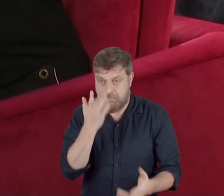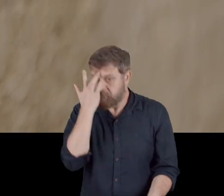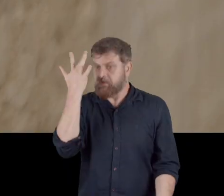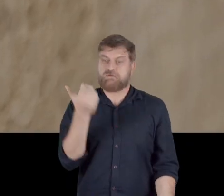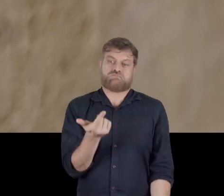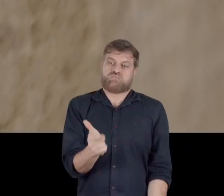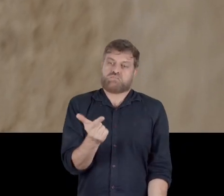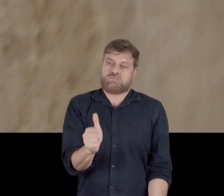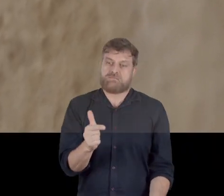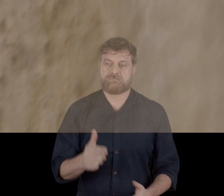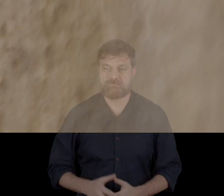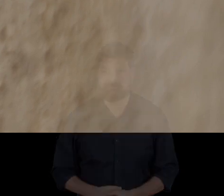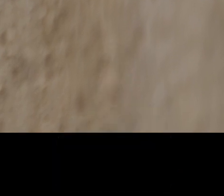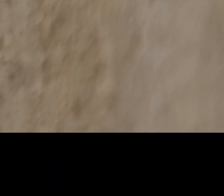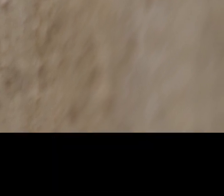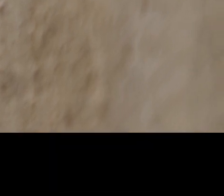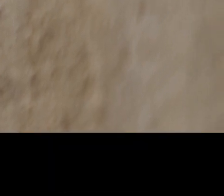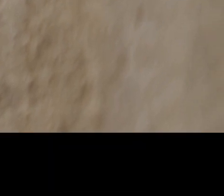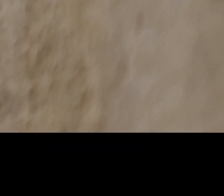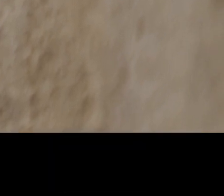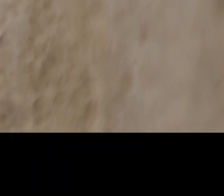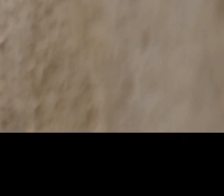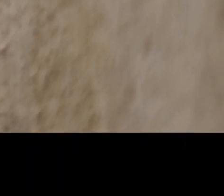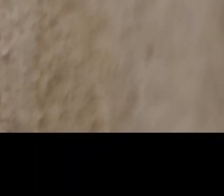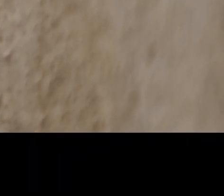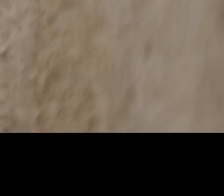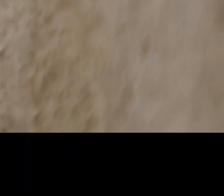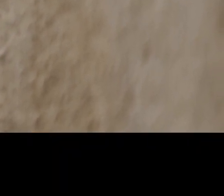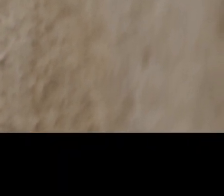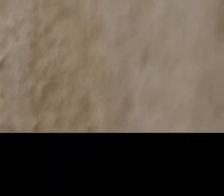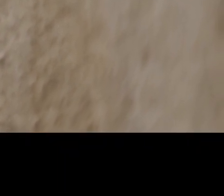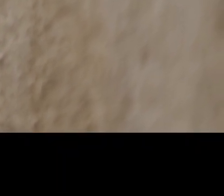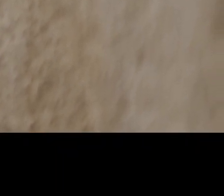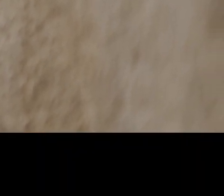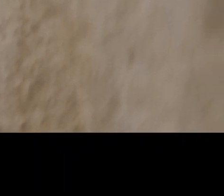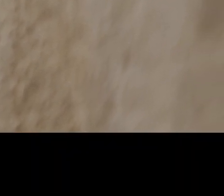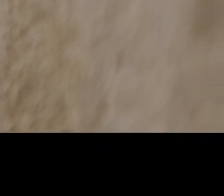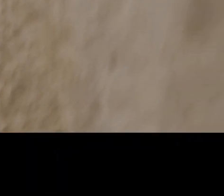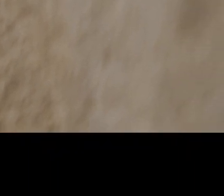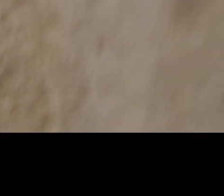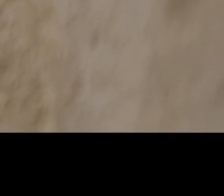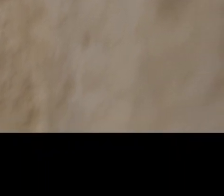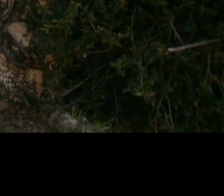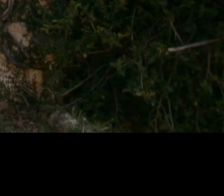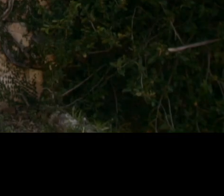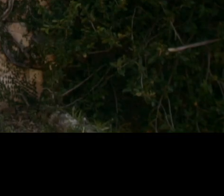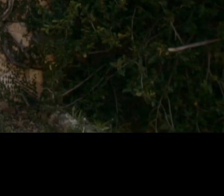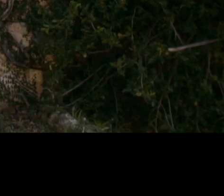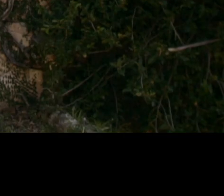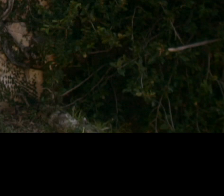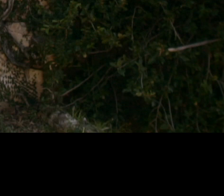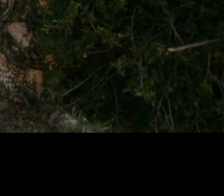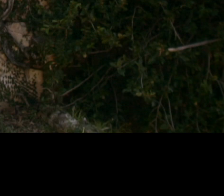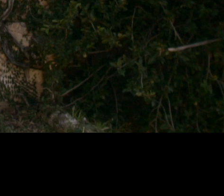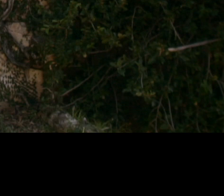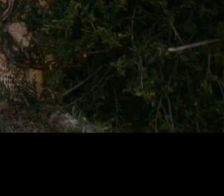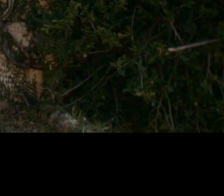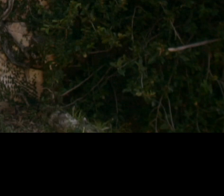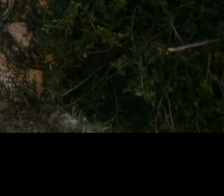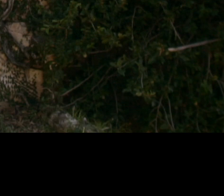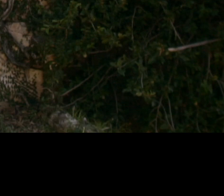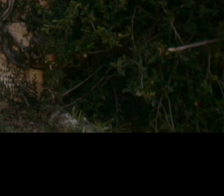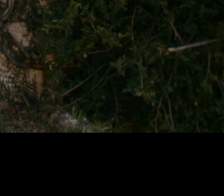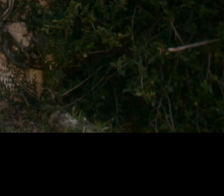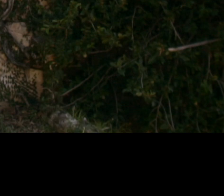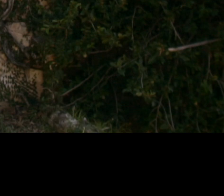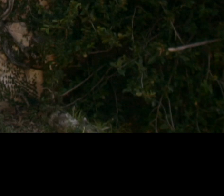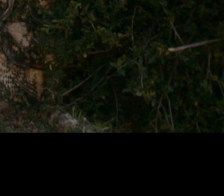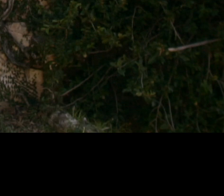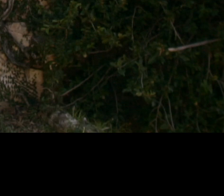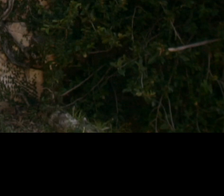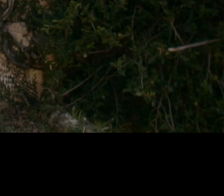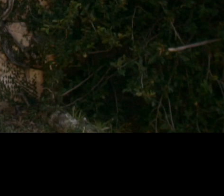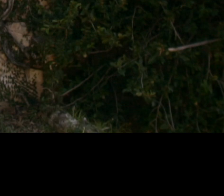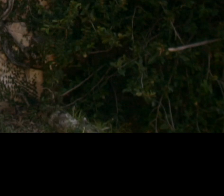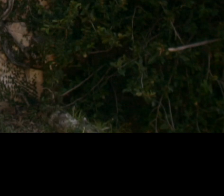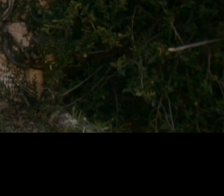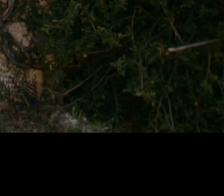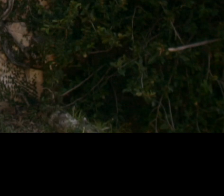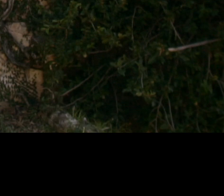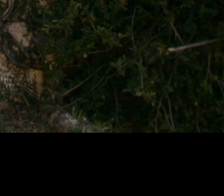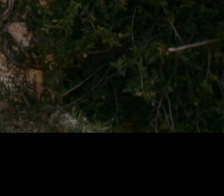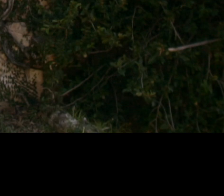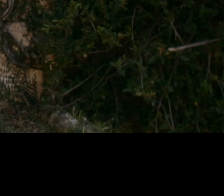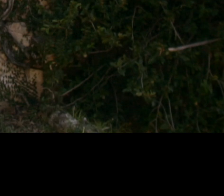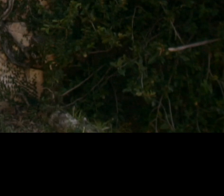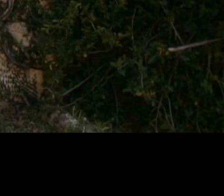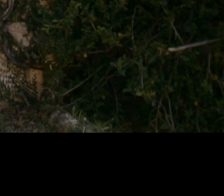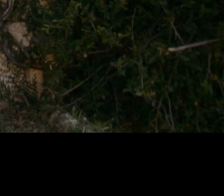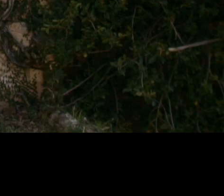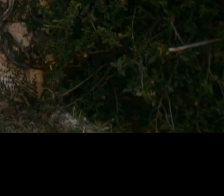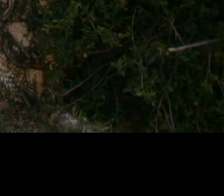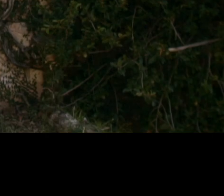[Música]